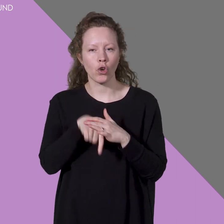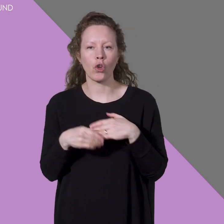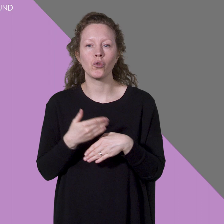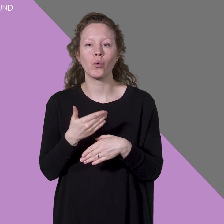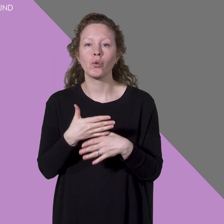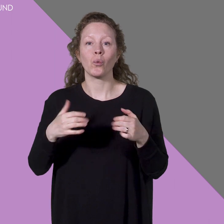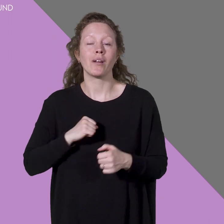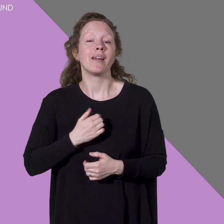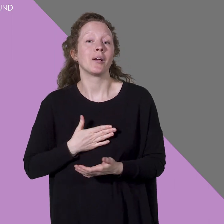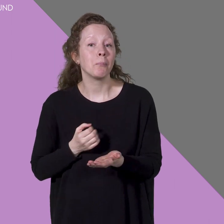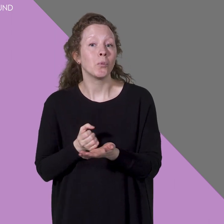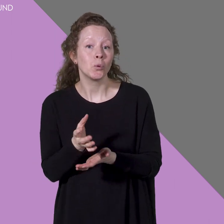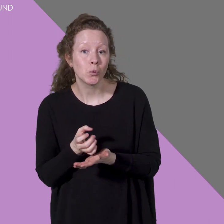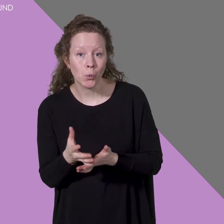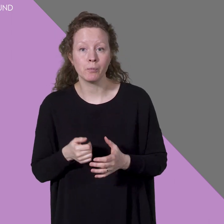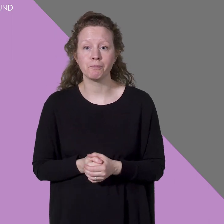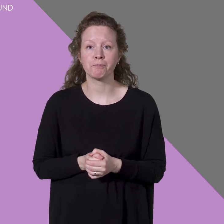Teatteri Tottis egen produktion.